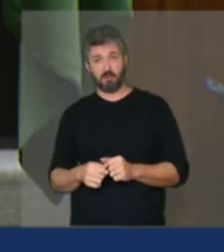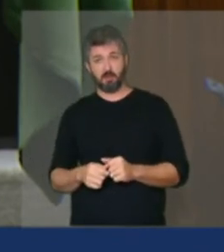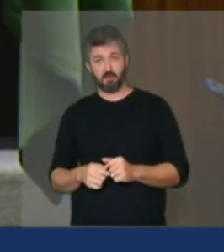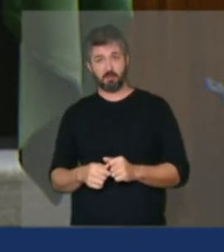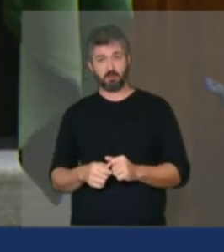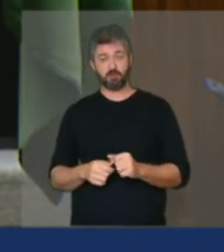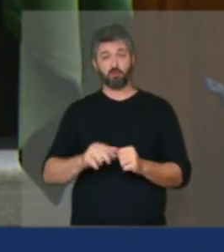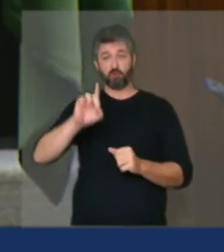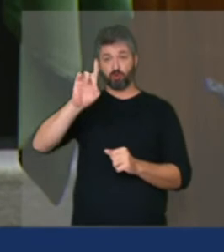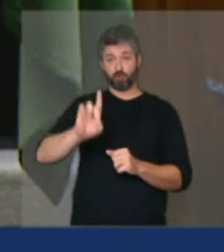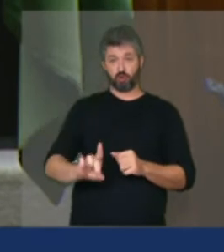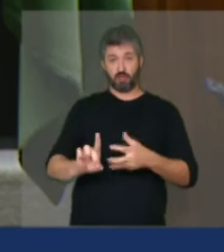DOS TRABALHADORES E COLOCANDO-- [SOA A CAMPAINHA].